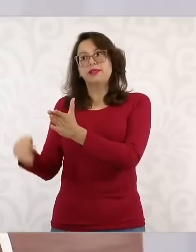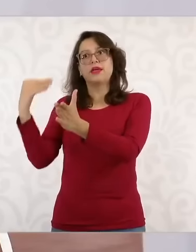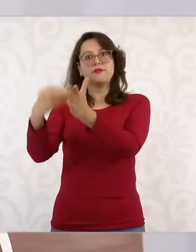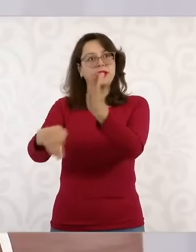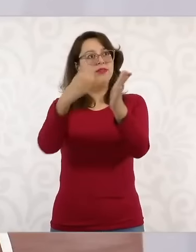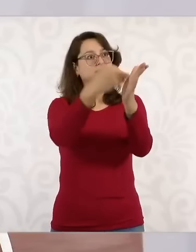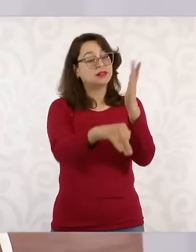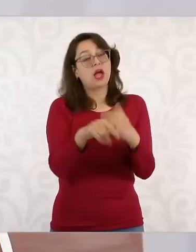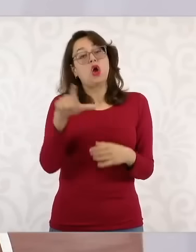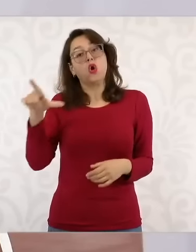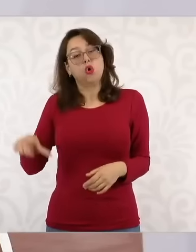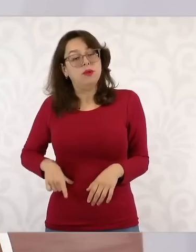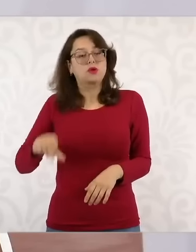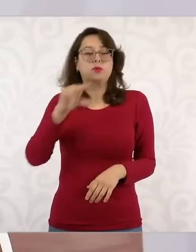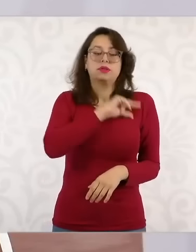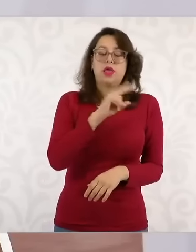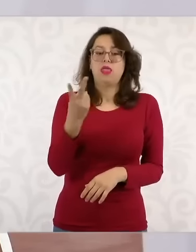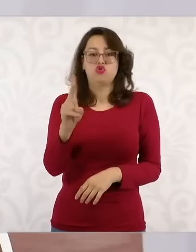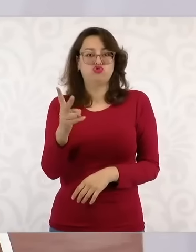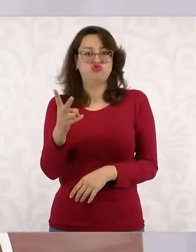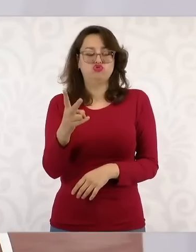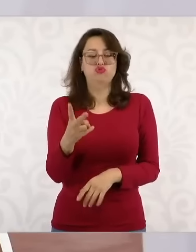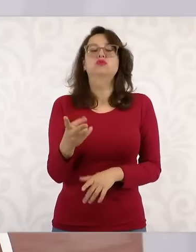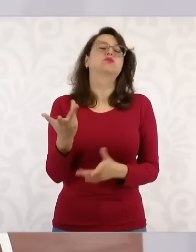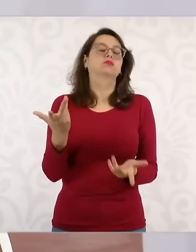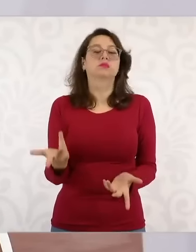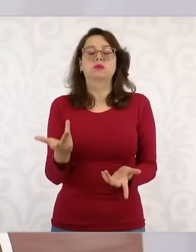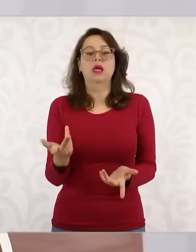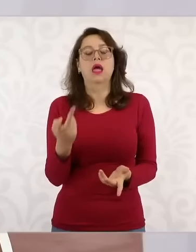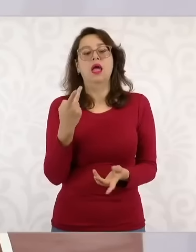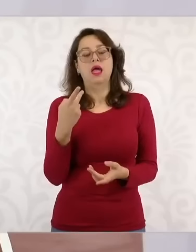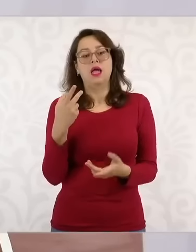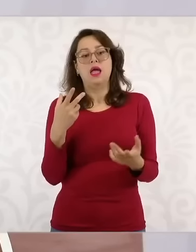la inversión pública con la inversión privada. Pero no es solamente eso, en efecto están estas